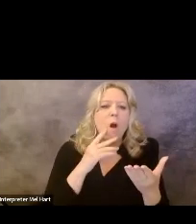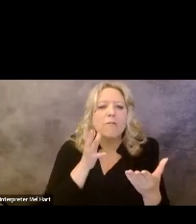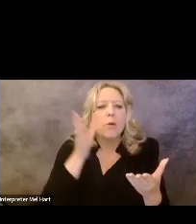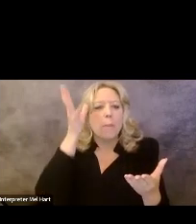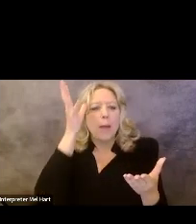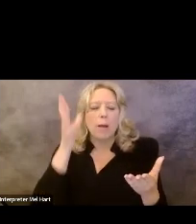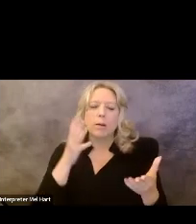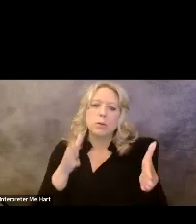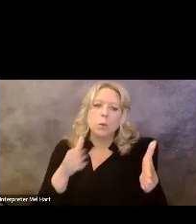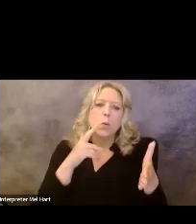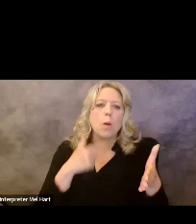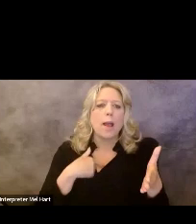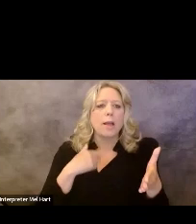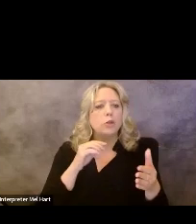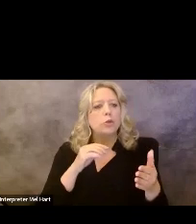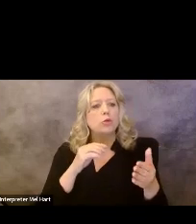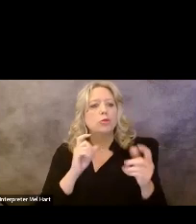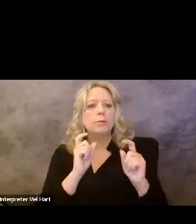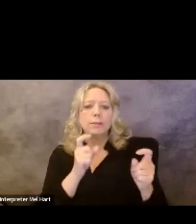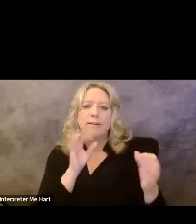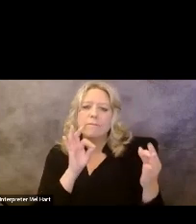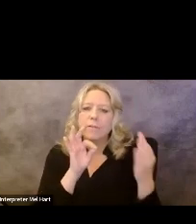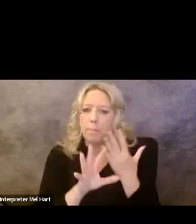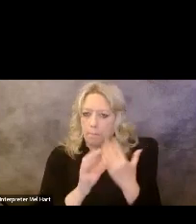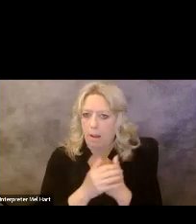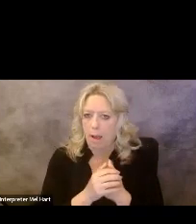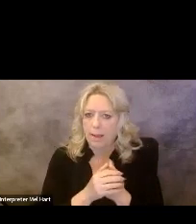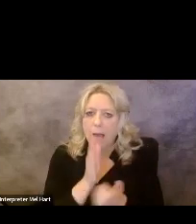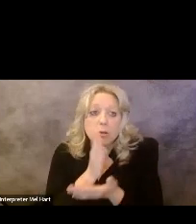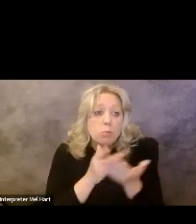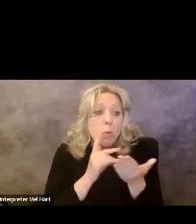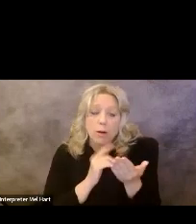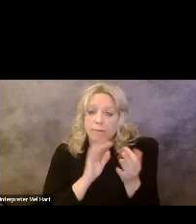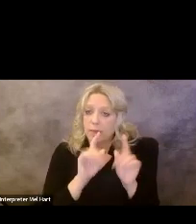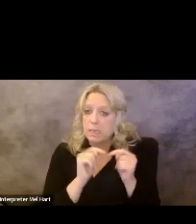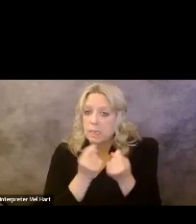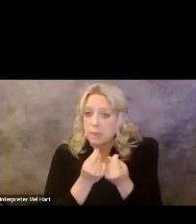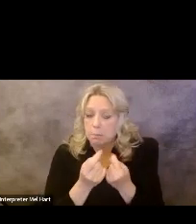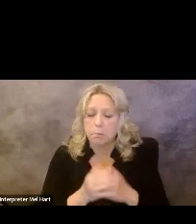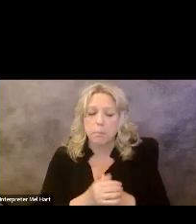las mejoras de los sistemas, pero como parte del equipo, algunas de las cosas que sabemos que ayudan a los padres